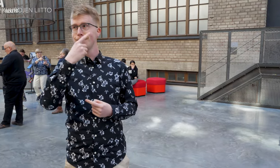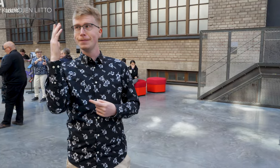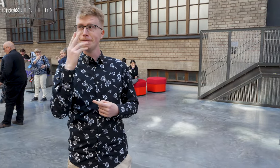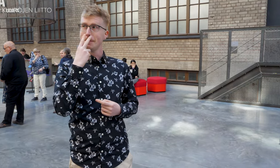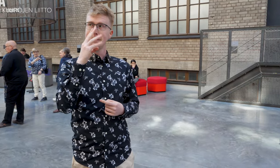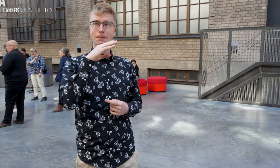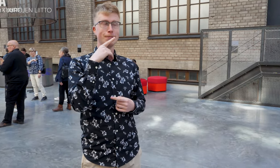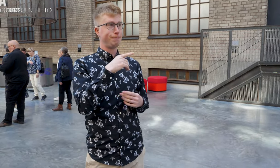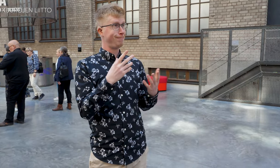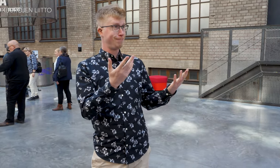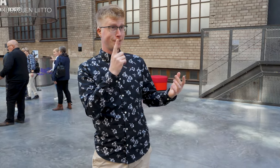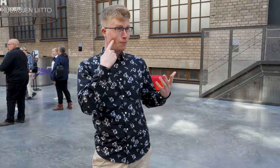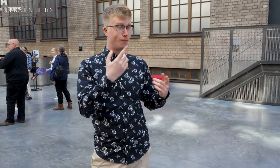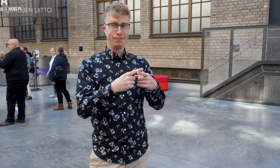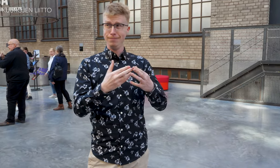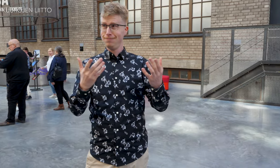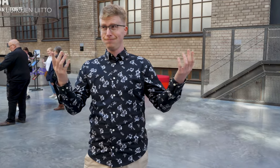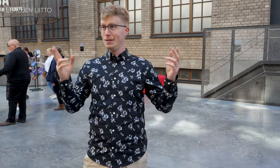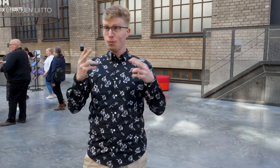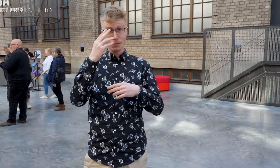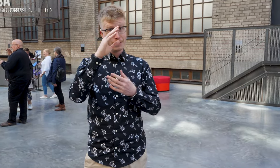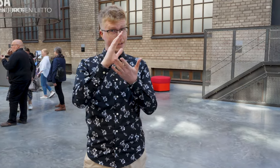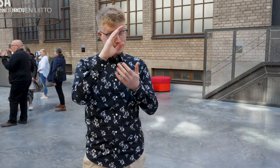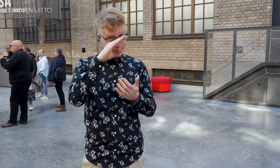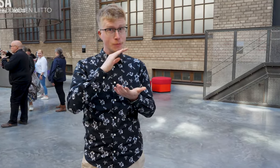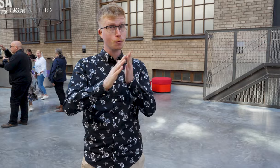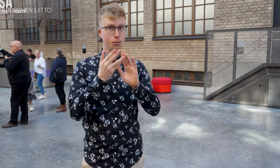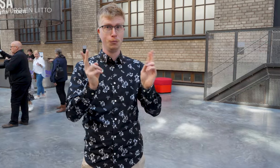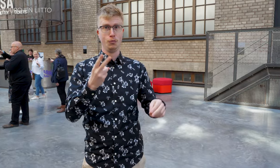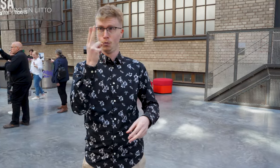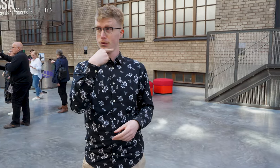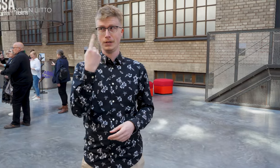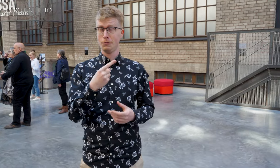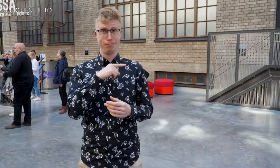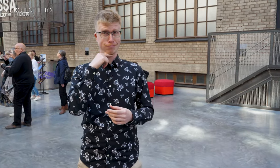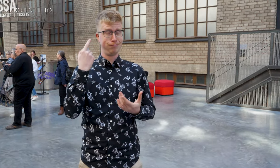On hauska jutella tuttujen kanssa, joita en ole nähnyt aikoihin ja tavata uusia kasvojakin.